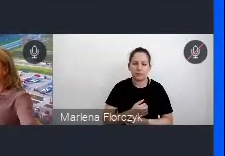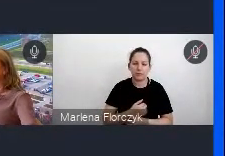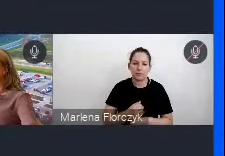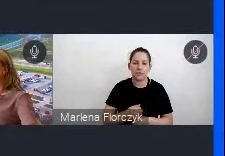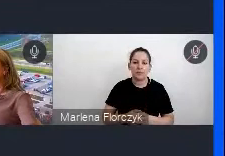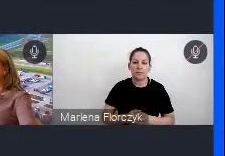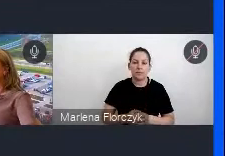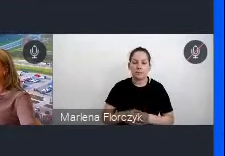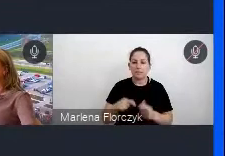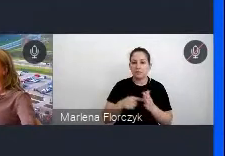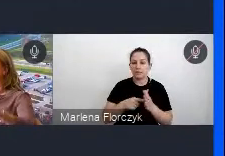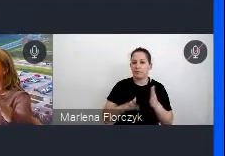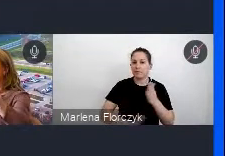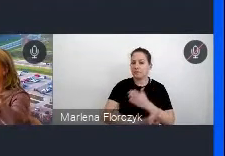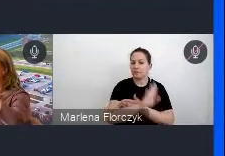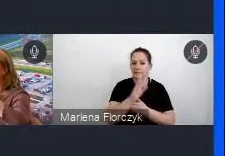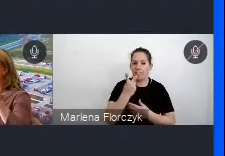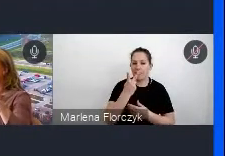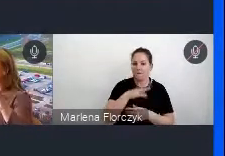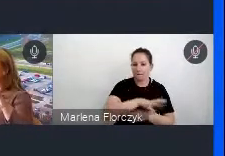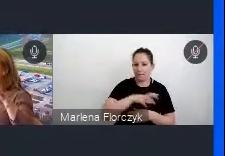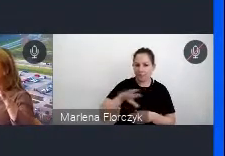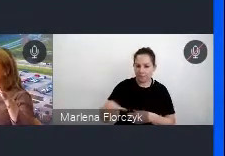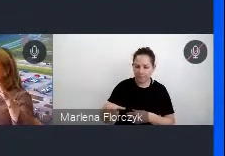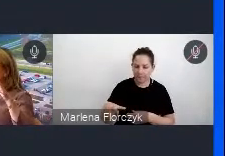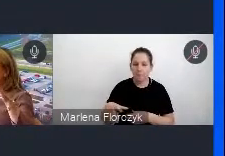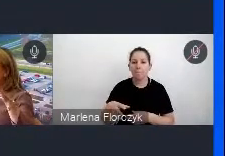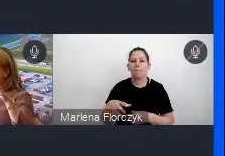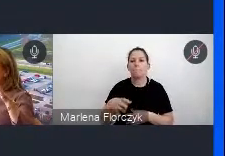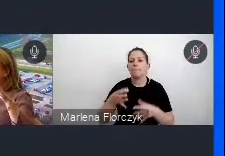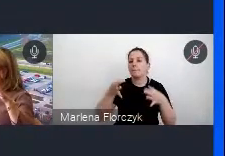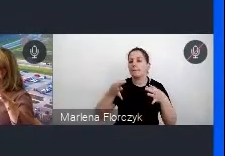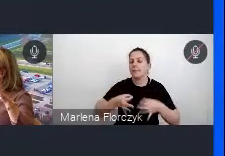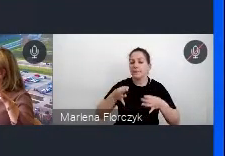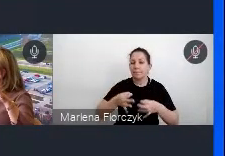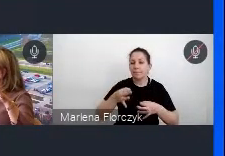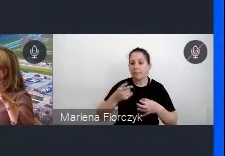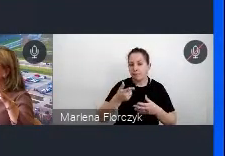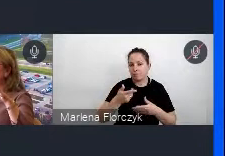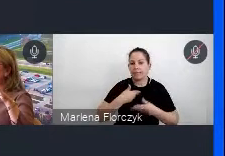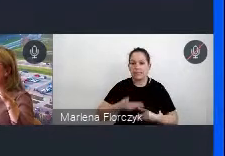Tu przedstawione są dwa obszary. Bo dzisiaj zostałam zaproszona do obszaru